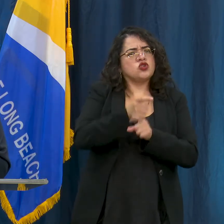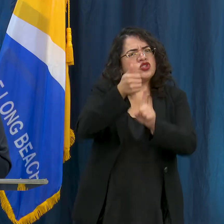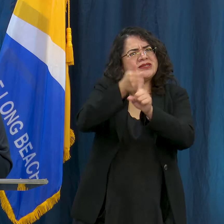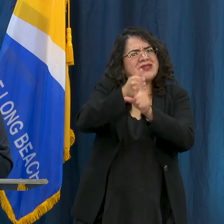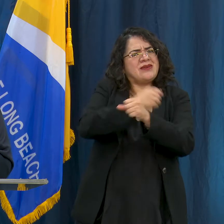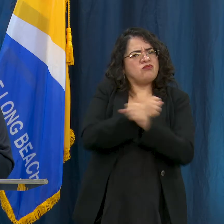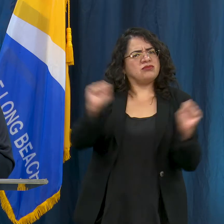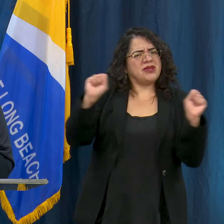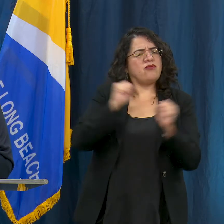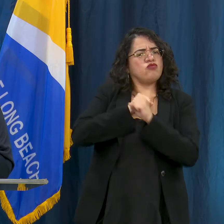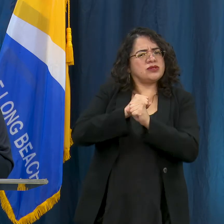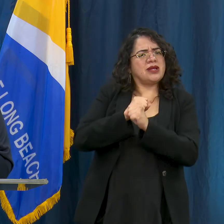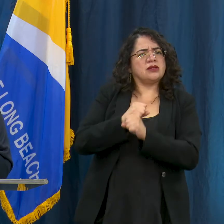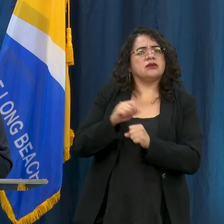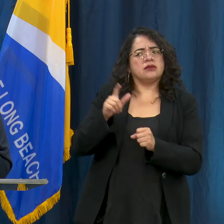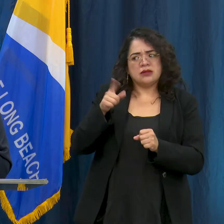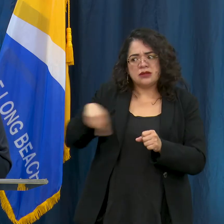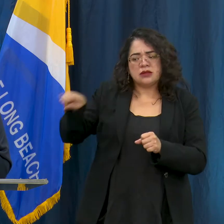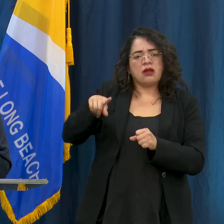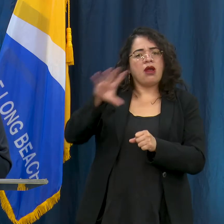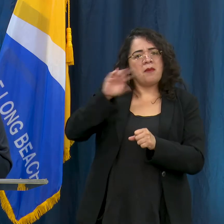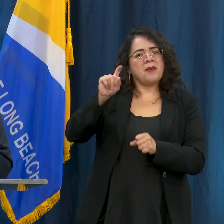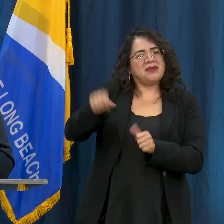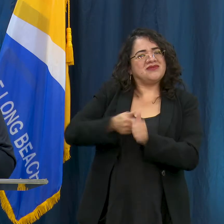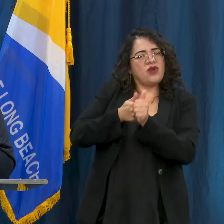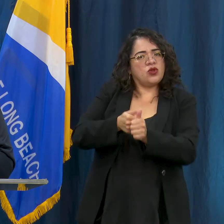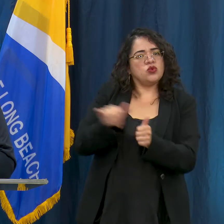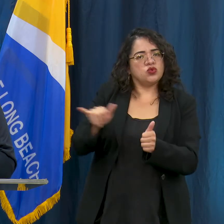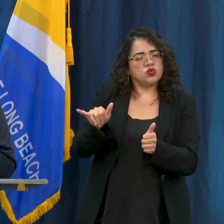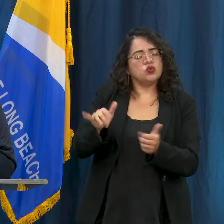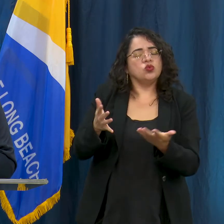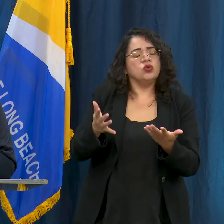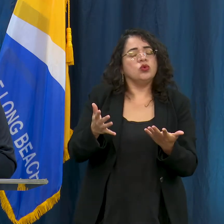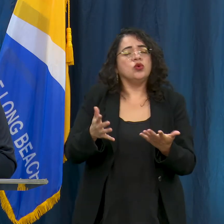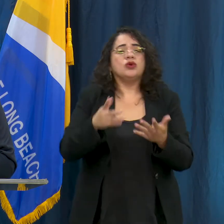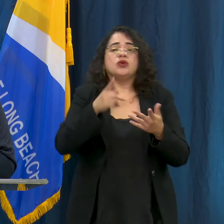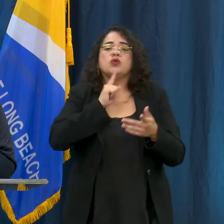Segura también es un esfuerzo para un más la recuperación del Corona veeru's